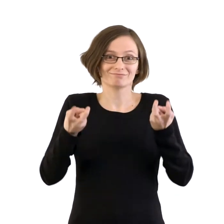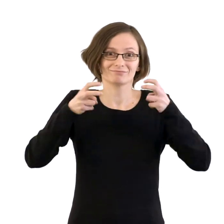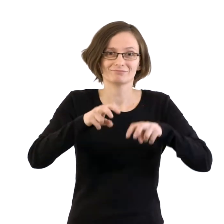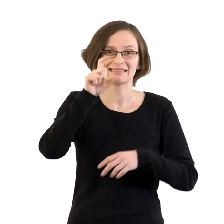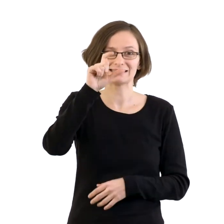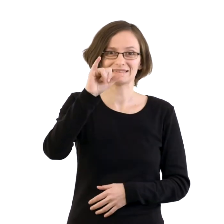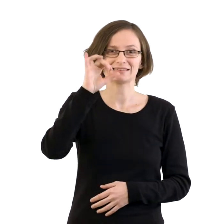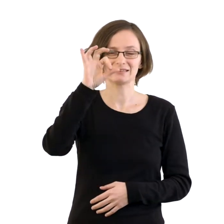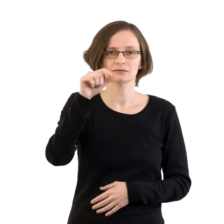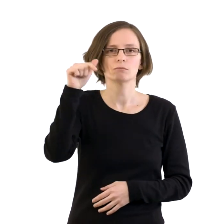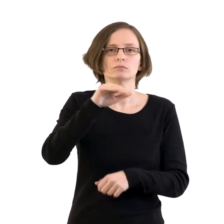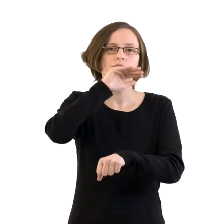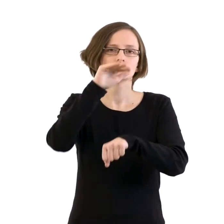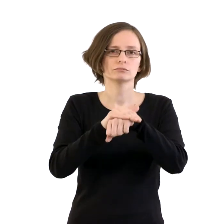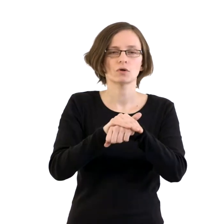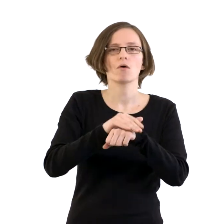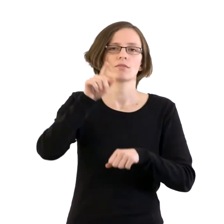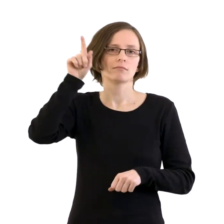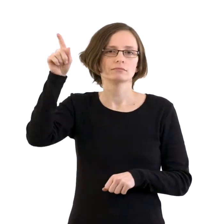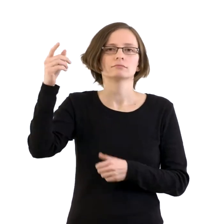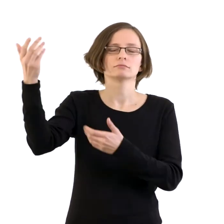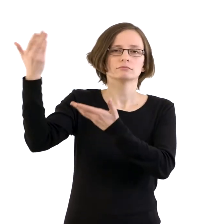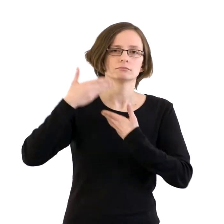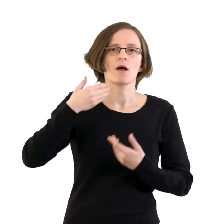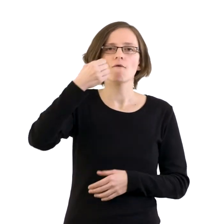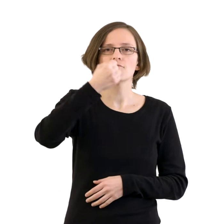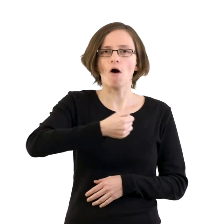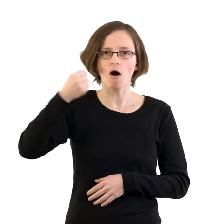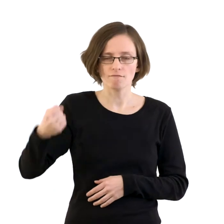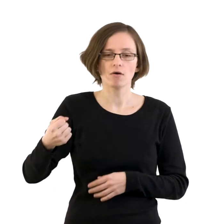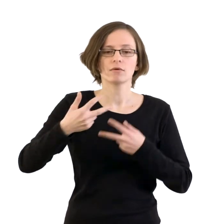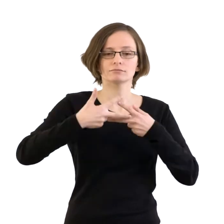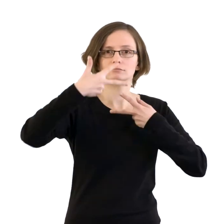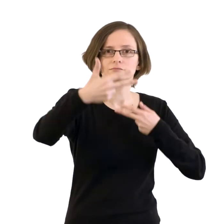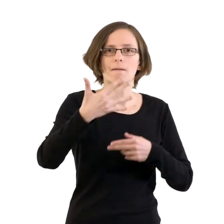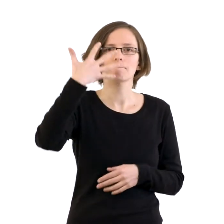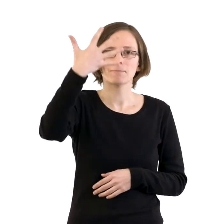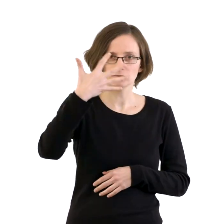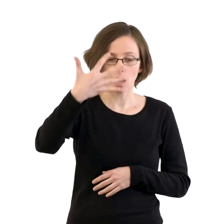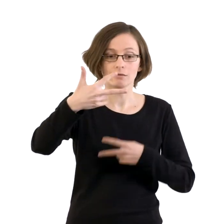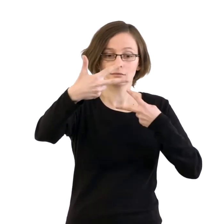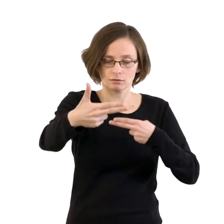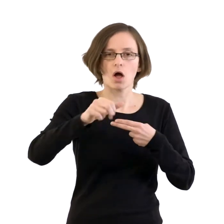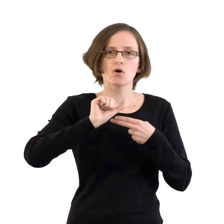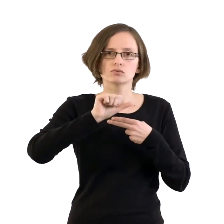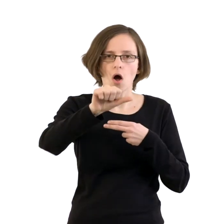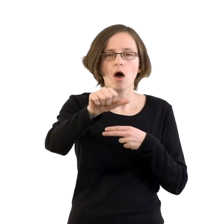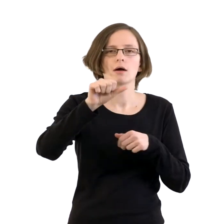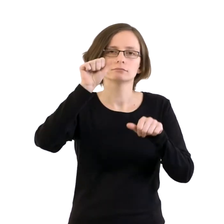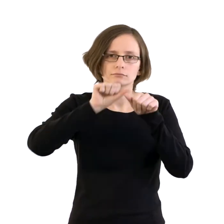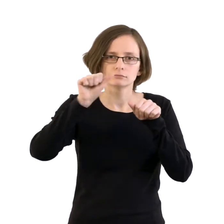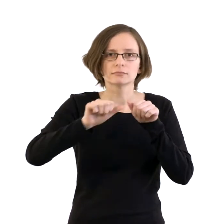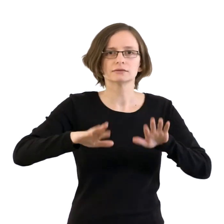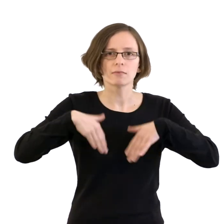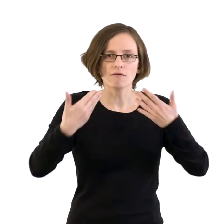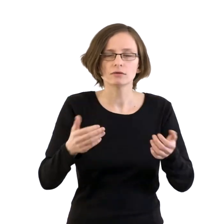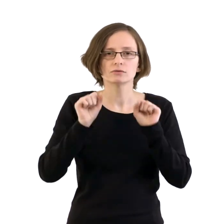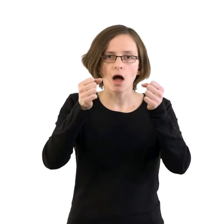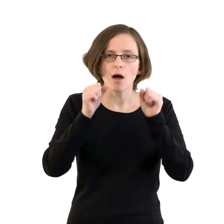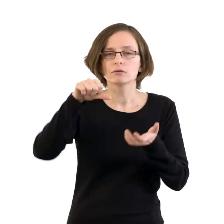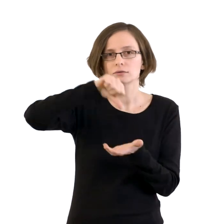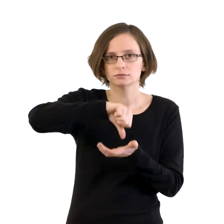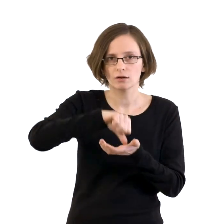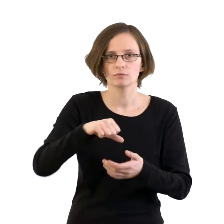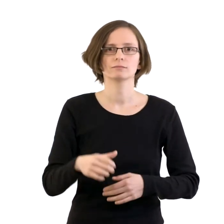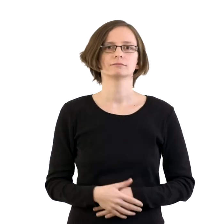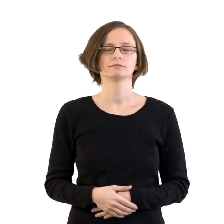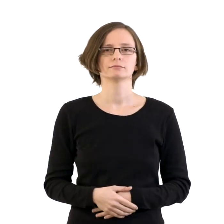Utworzenie CIS musi być poprzedzone uzyskaniem pięcioletniego statusu nadawanego przez wojewodę, który co roku bada sprawozdania z działalności centrum.